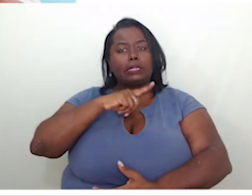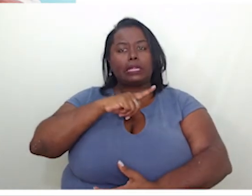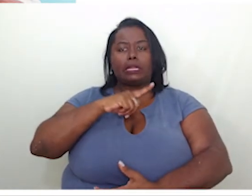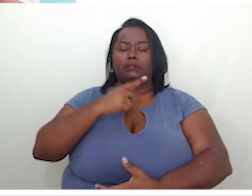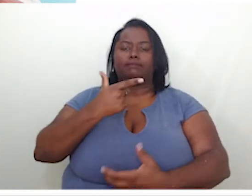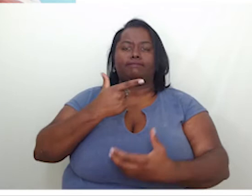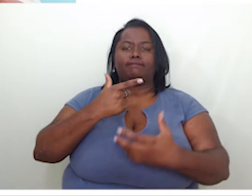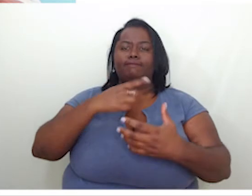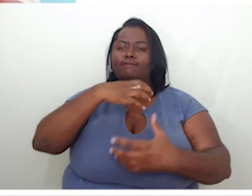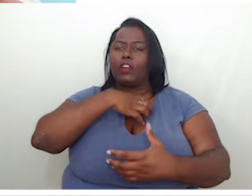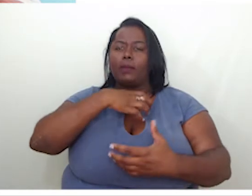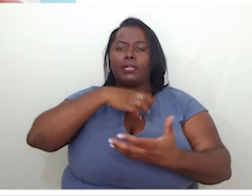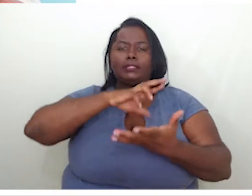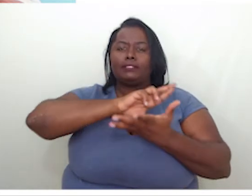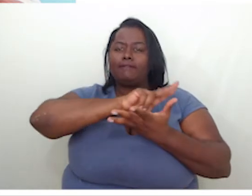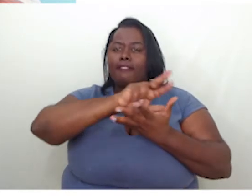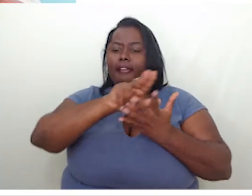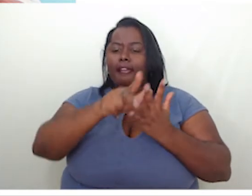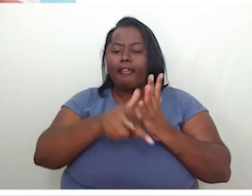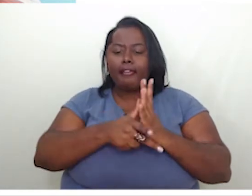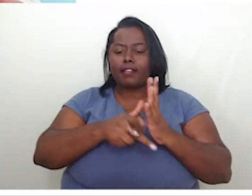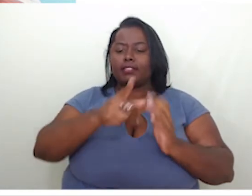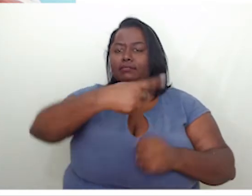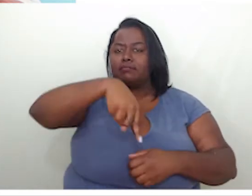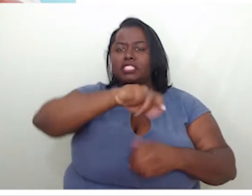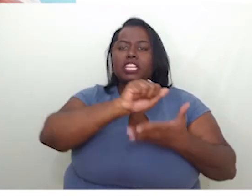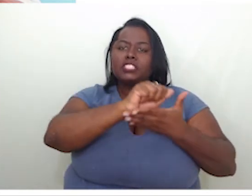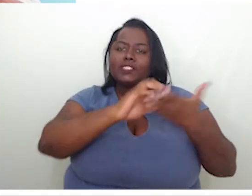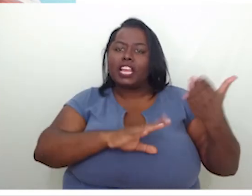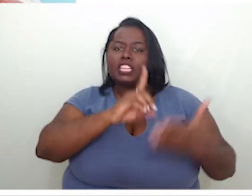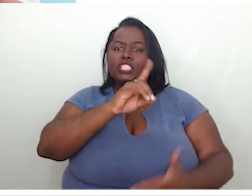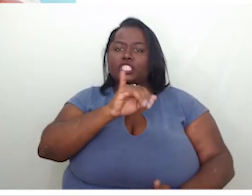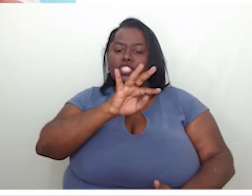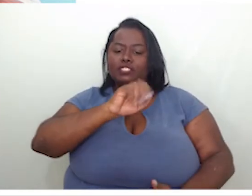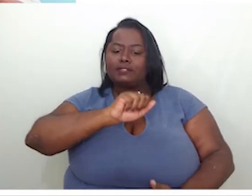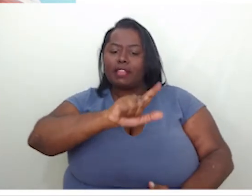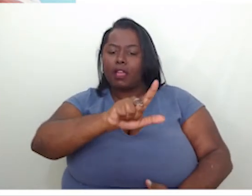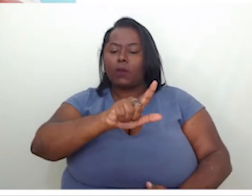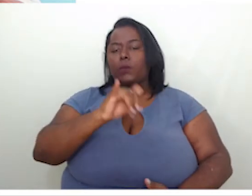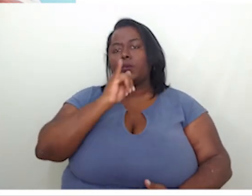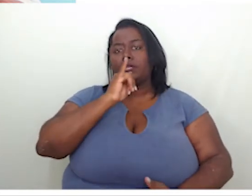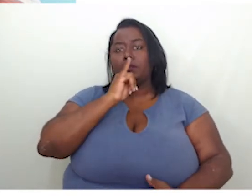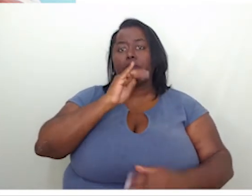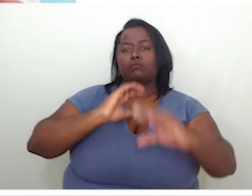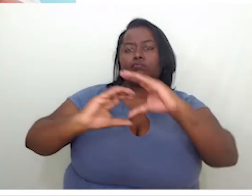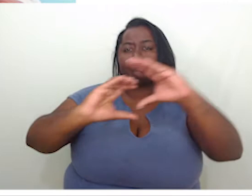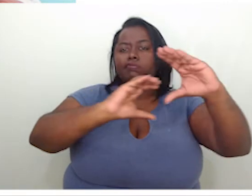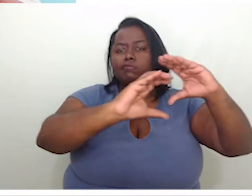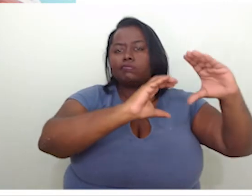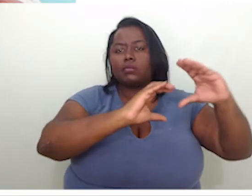interacción y comunicación. Ellos también necesitan de mensajes instantáneas,